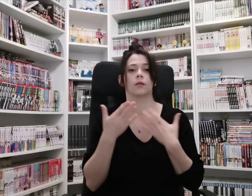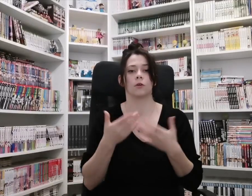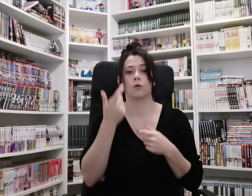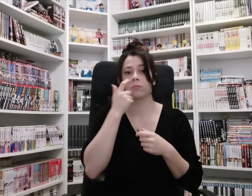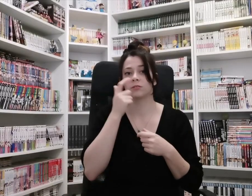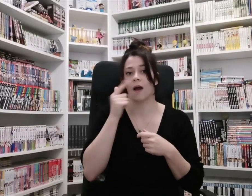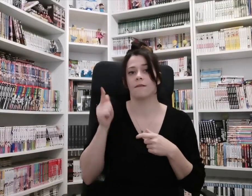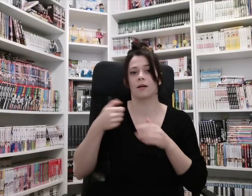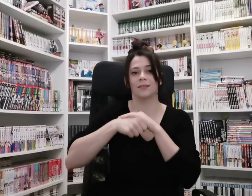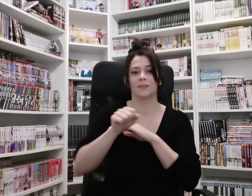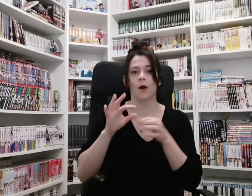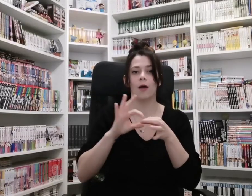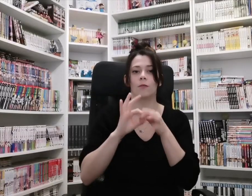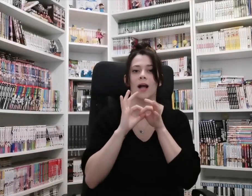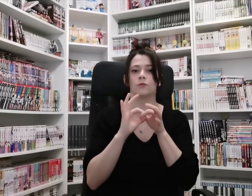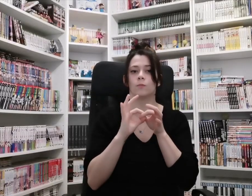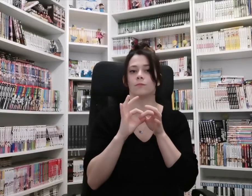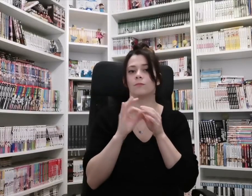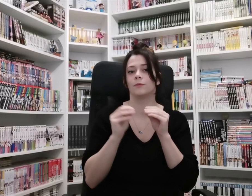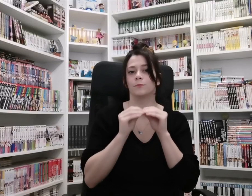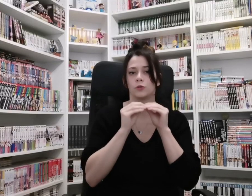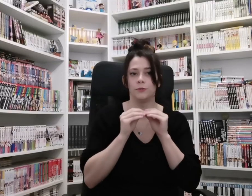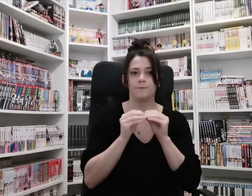On observe alors la naissance d'une relation amoureuse très saine…